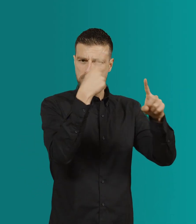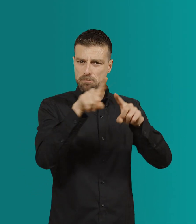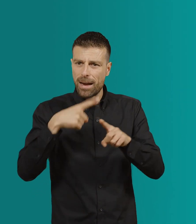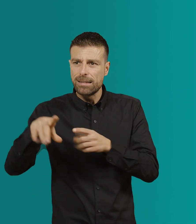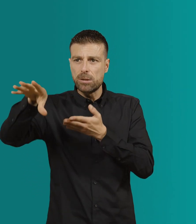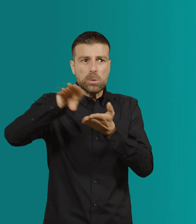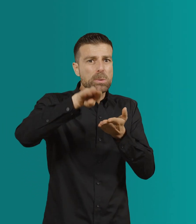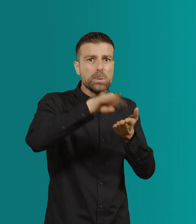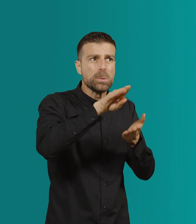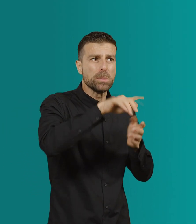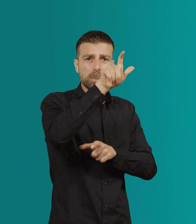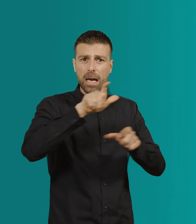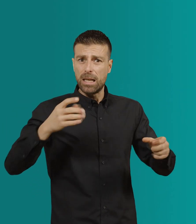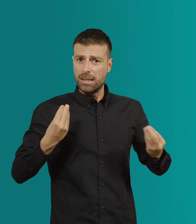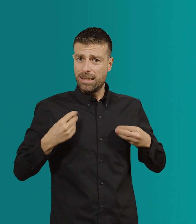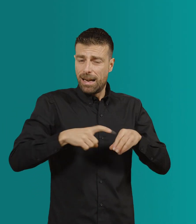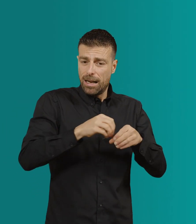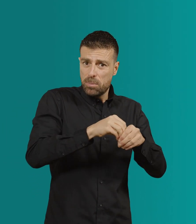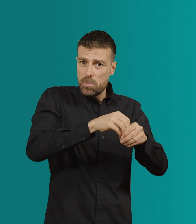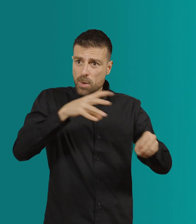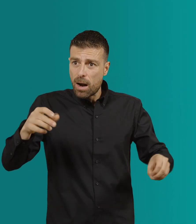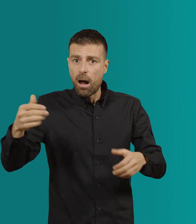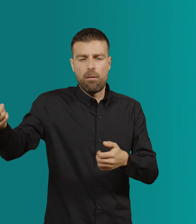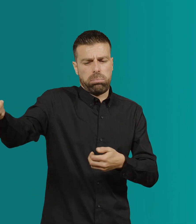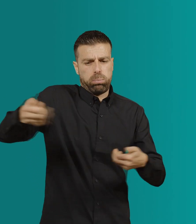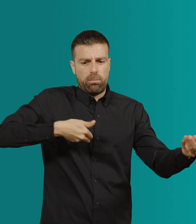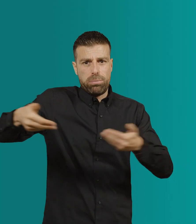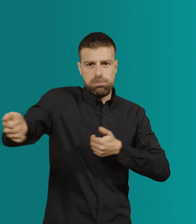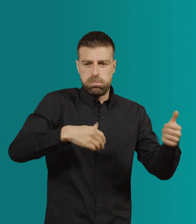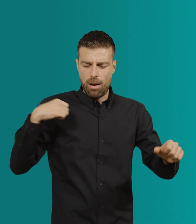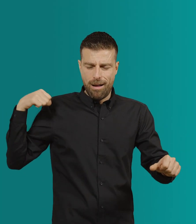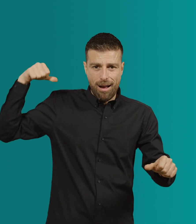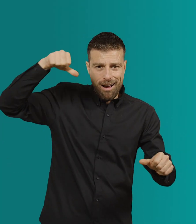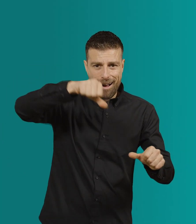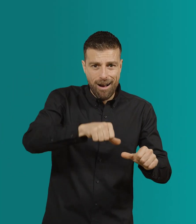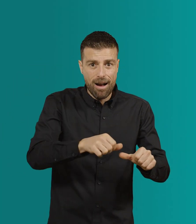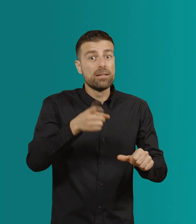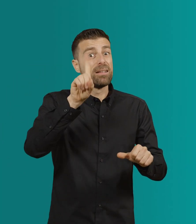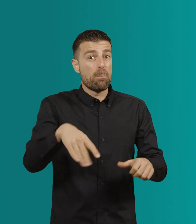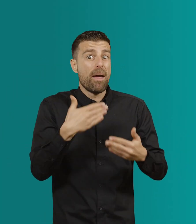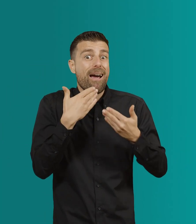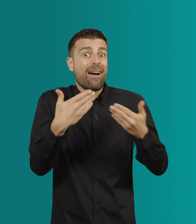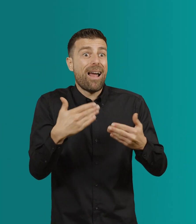que els veïns i veïnes del Penedès han anat cedint al Museu al llarg del temps, però també en l'esforç col·lectiu